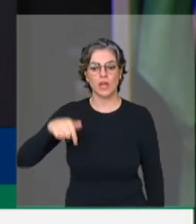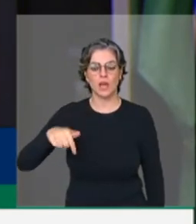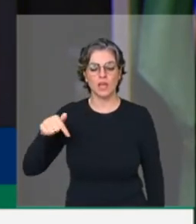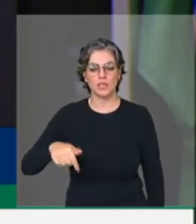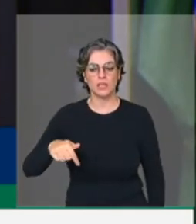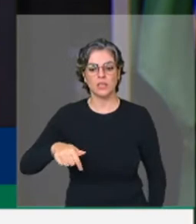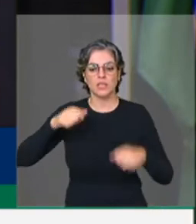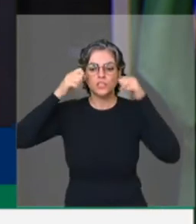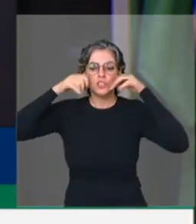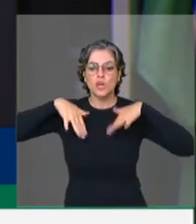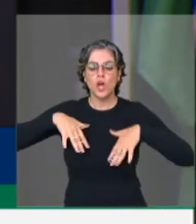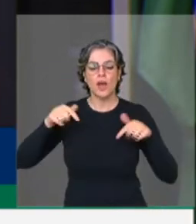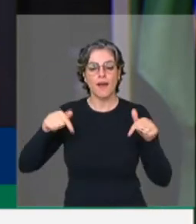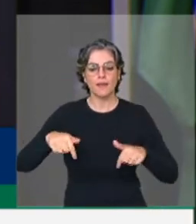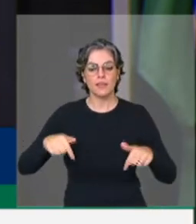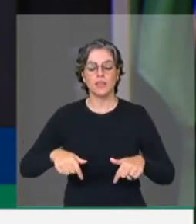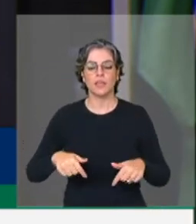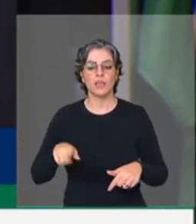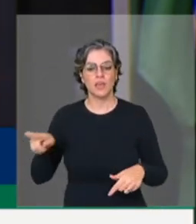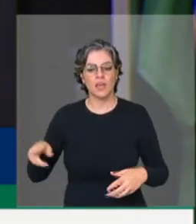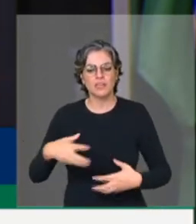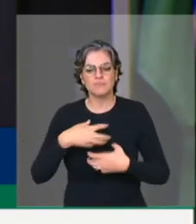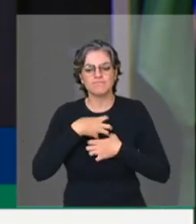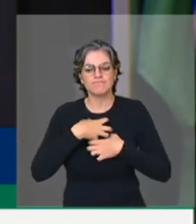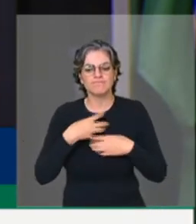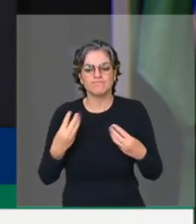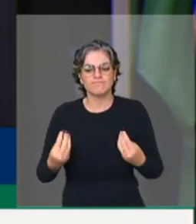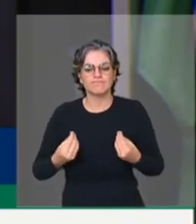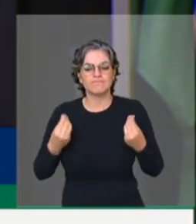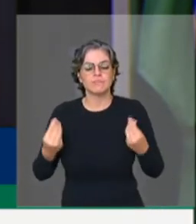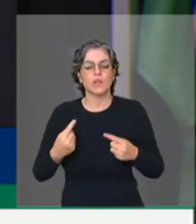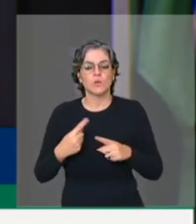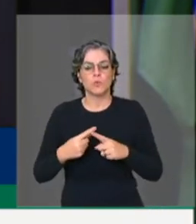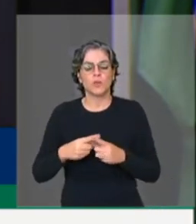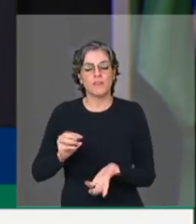AMAZONAS. EU SEI O QUE FOI O CHORO DO DEPUTADO IGOR TIMO ONTEM NESSA SESSÃO SENSIBILIZADO PELA FALTA DE